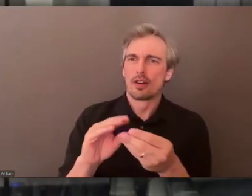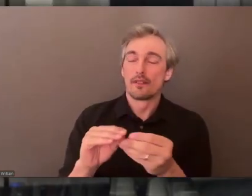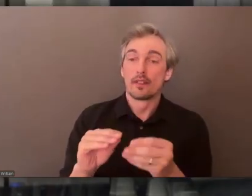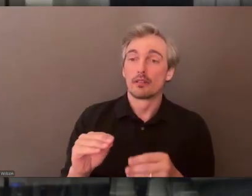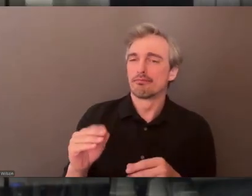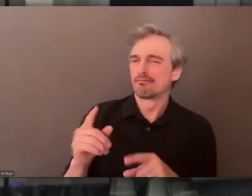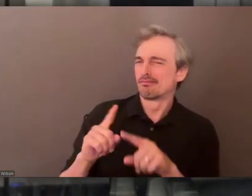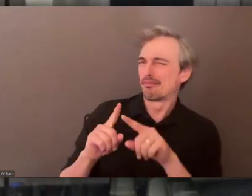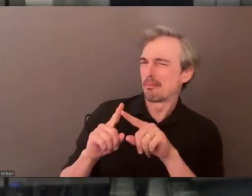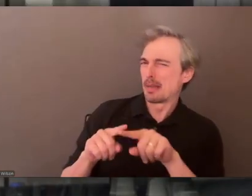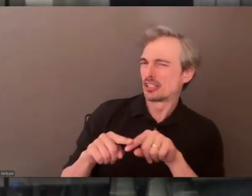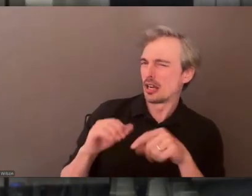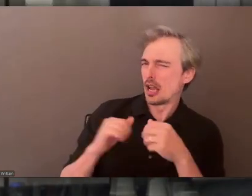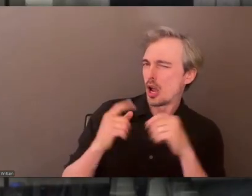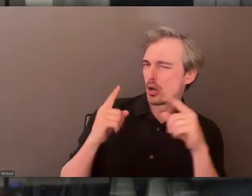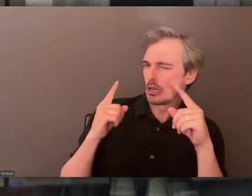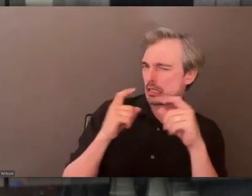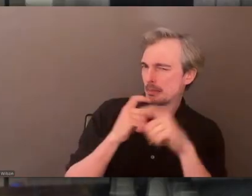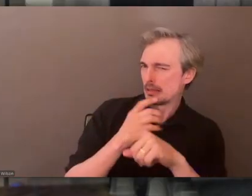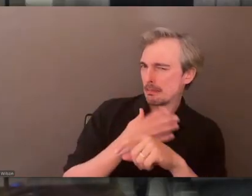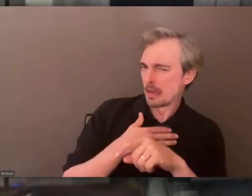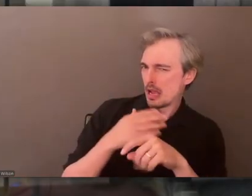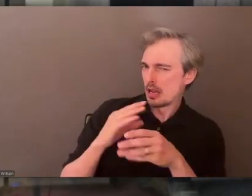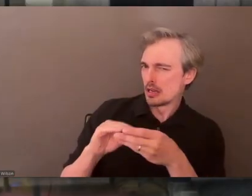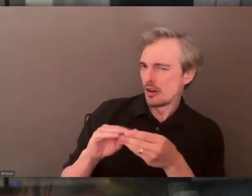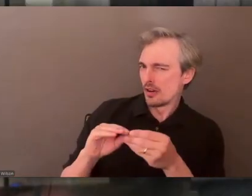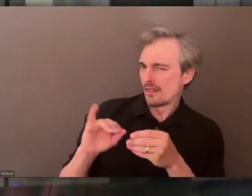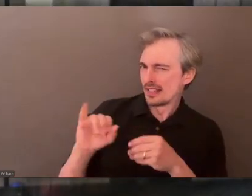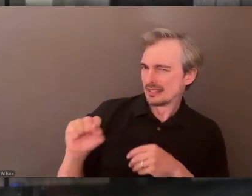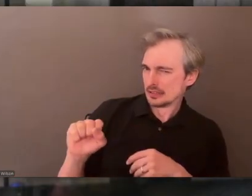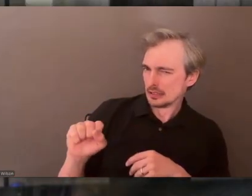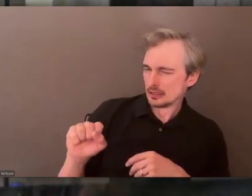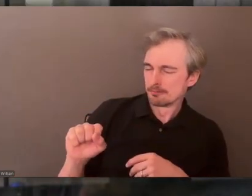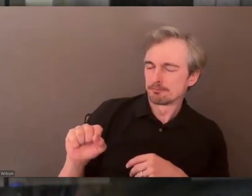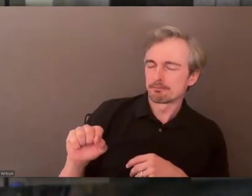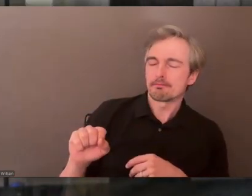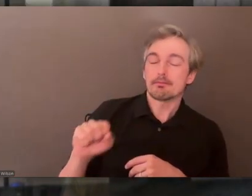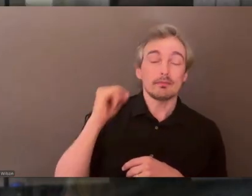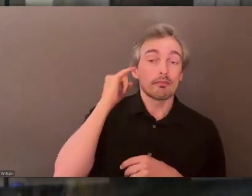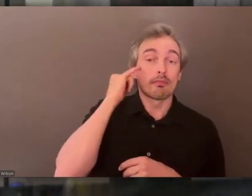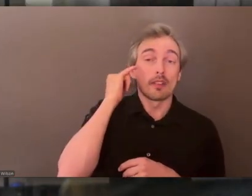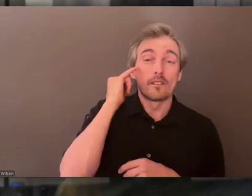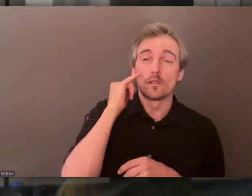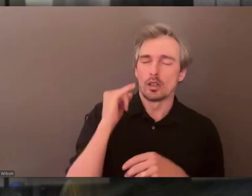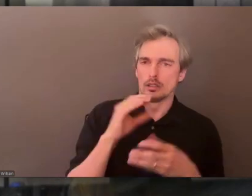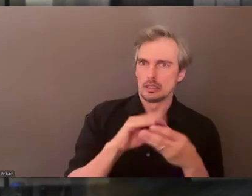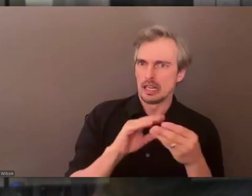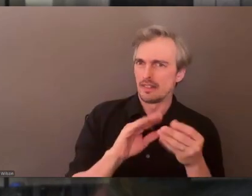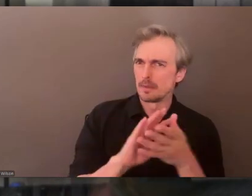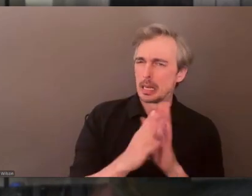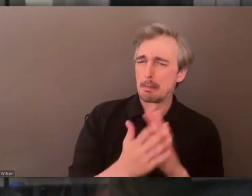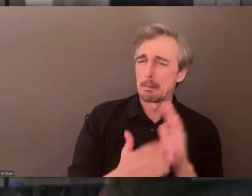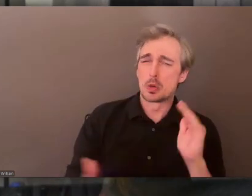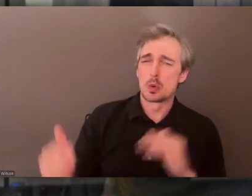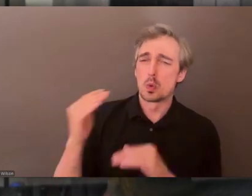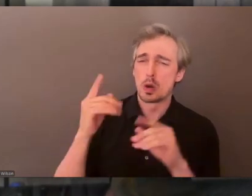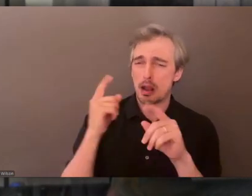しかし、物語があまりにも複雑になりすぎると、時々私 は物語を伝えすぎているのではないかと心配になります。